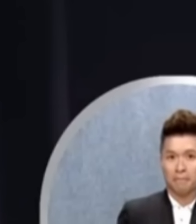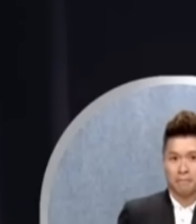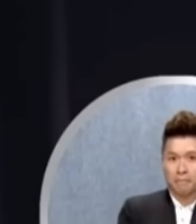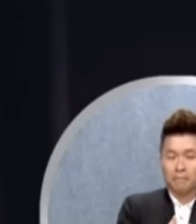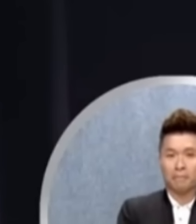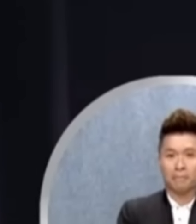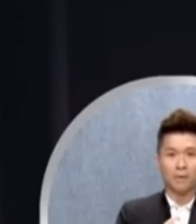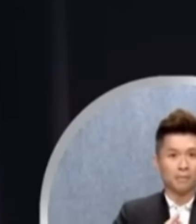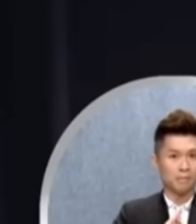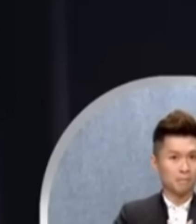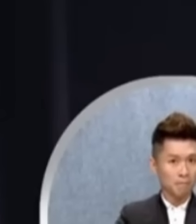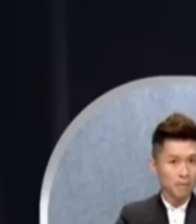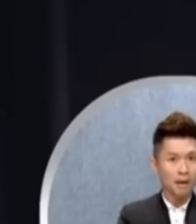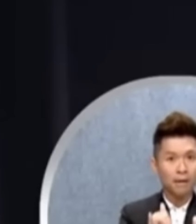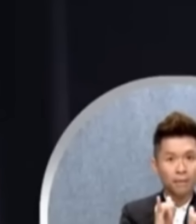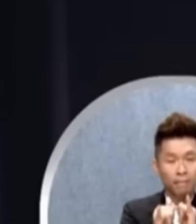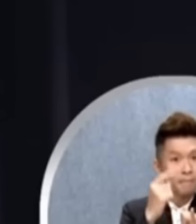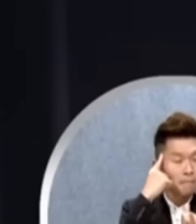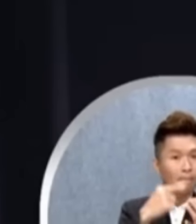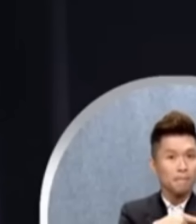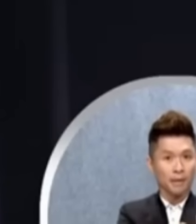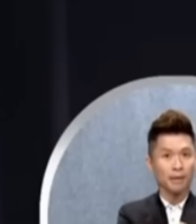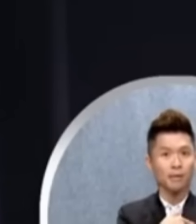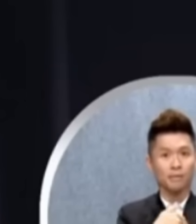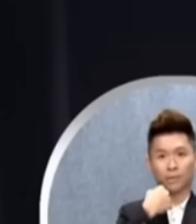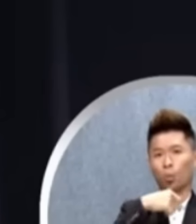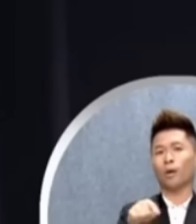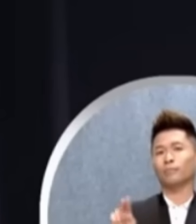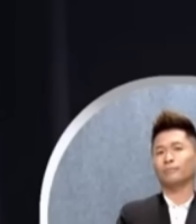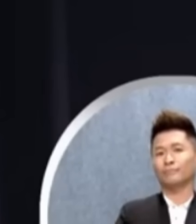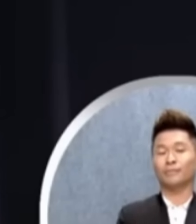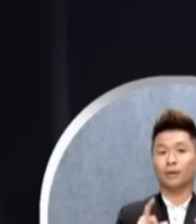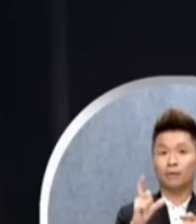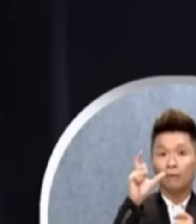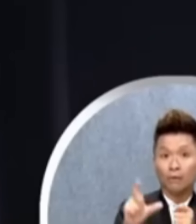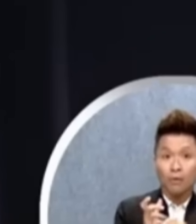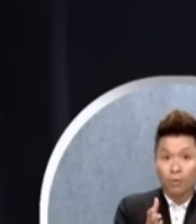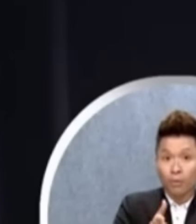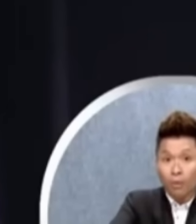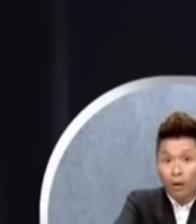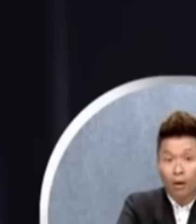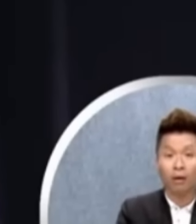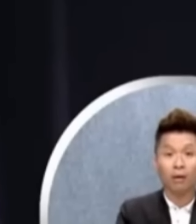彰顯民意的民主政治是臺灣 結果60年之後 我們剩下什麼